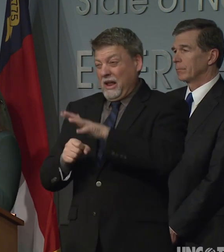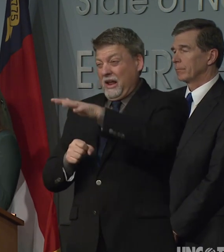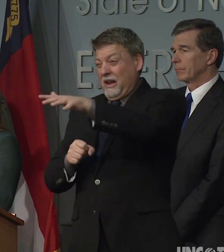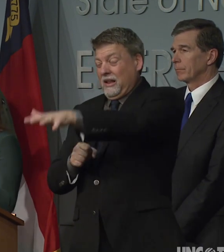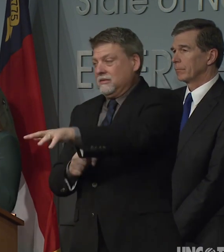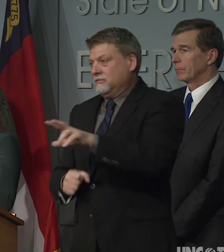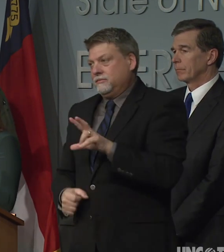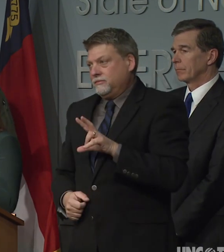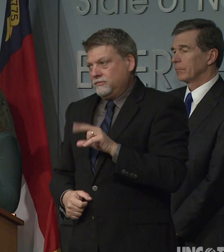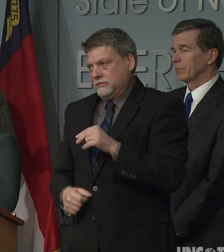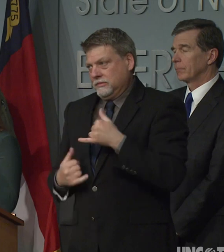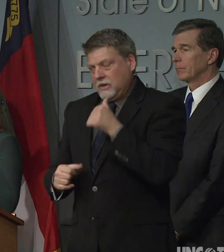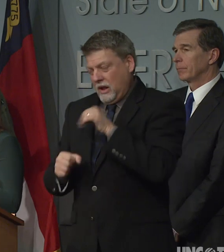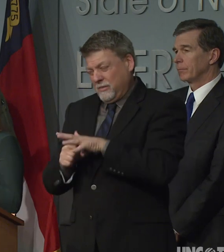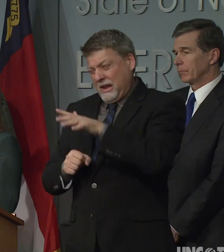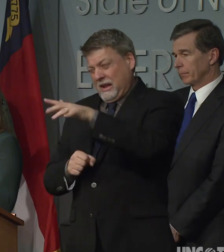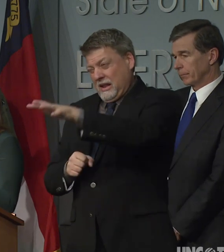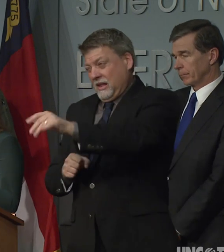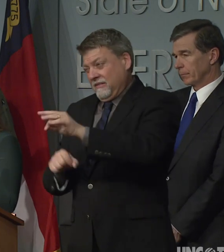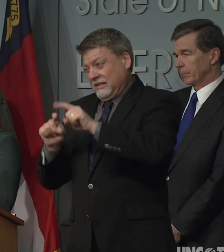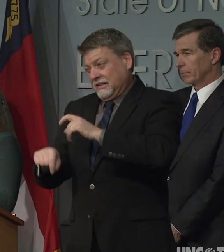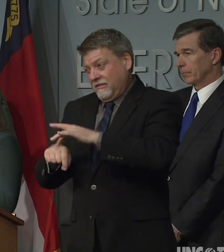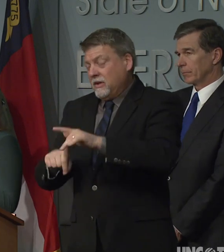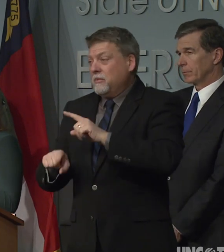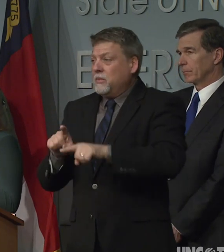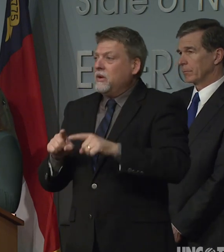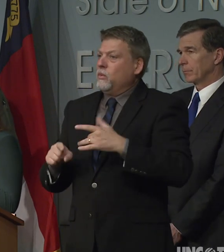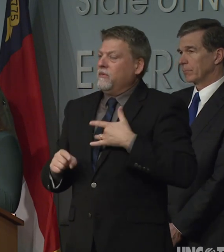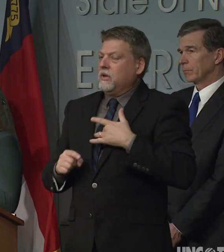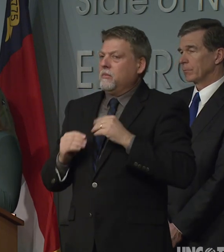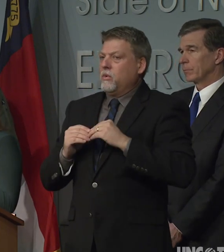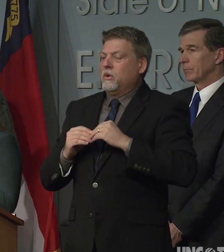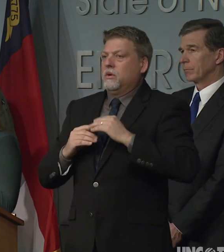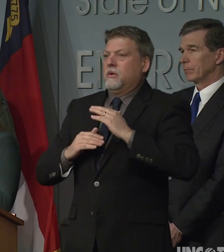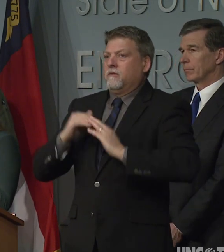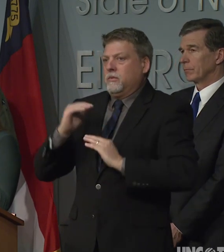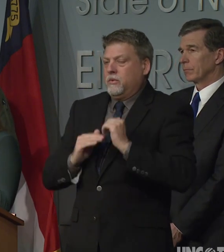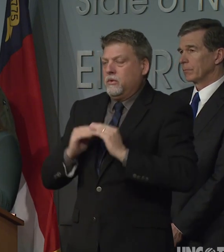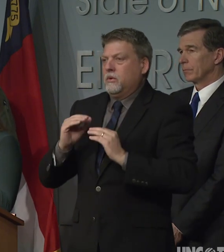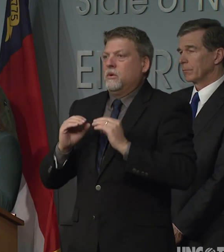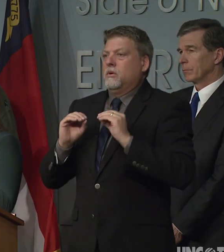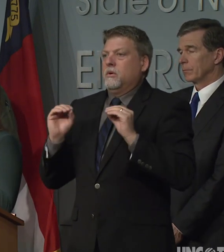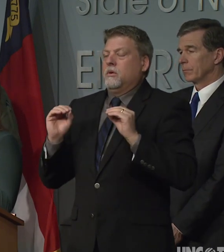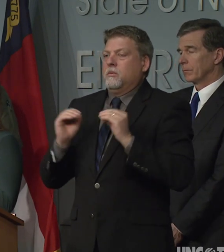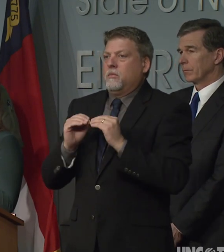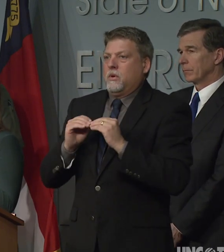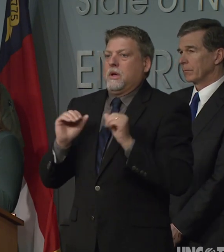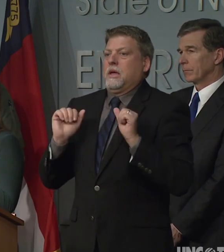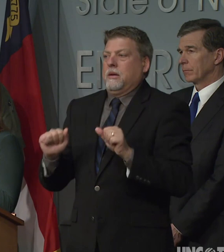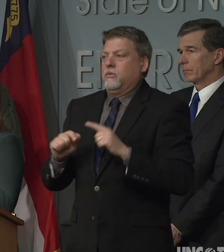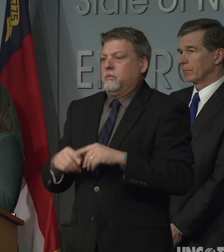por la cadena de suministro de pruebas, pedir o en este momento creo que estamos en un lugar en donde las personas